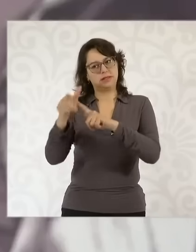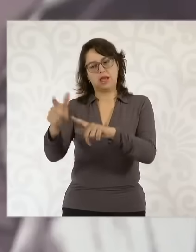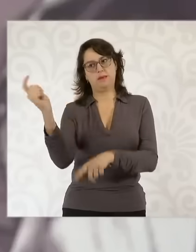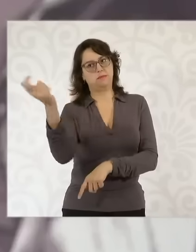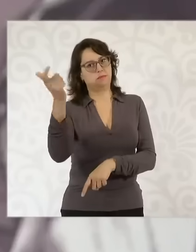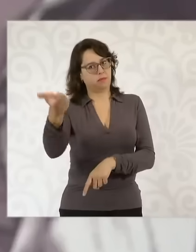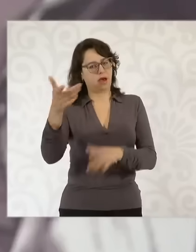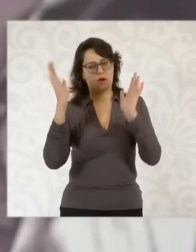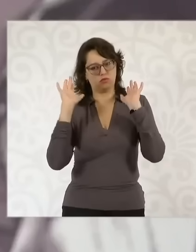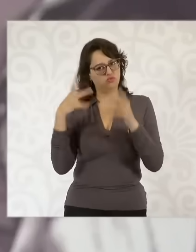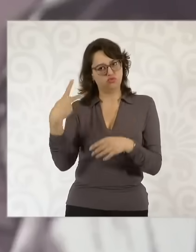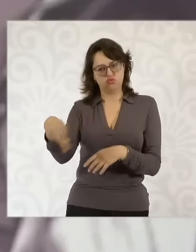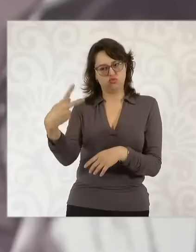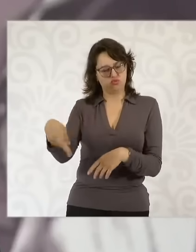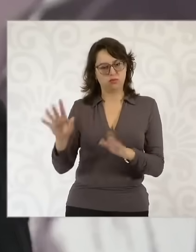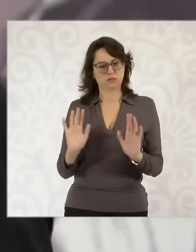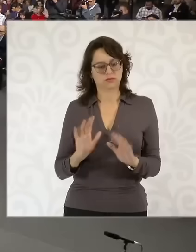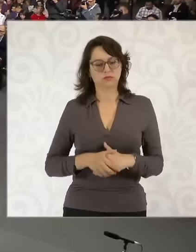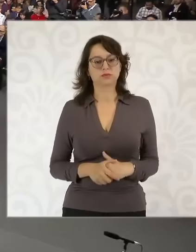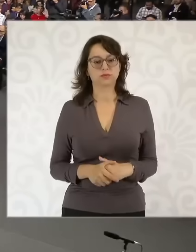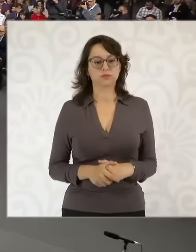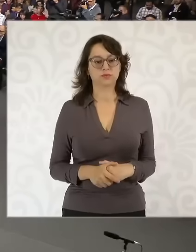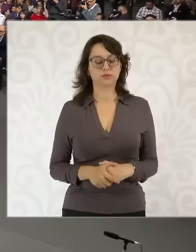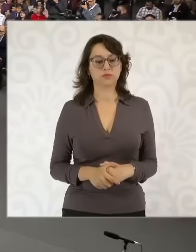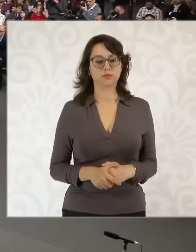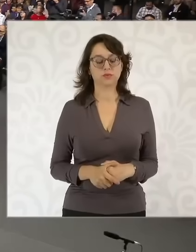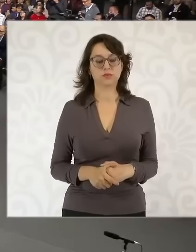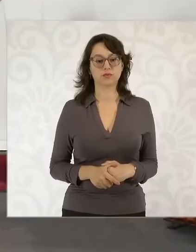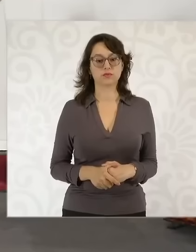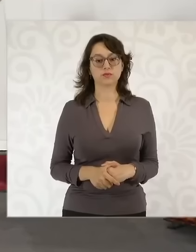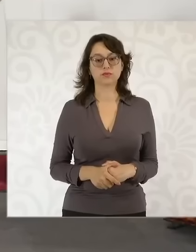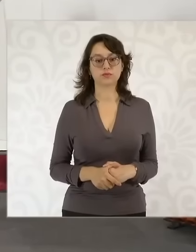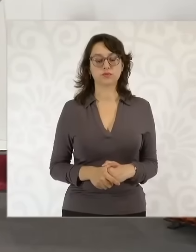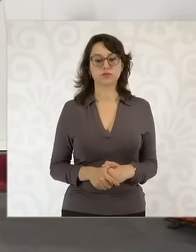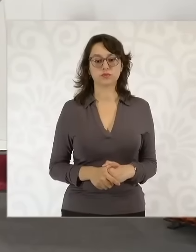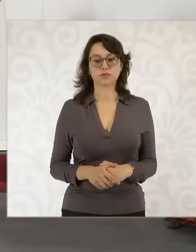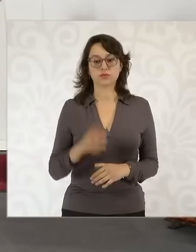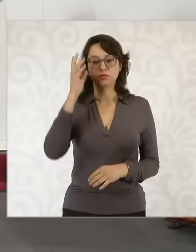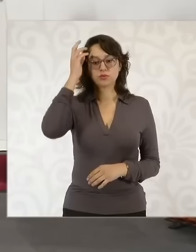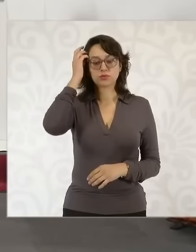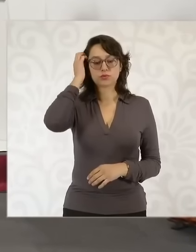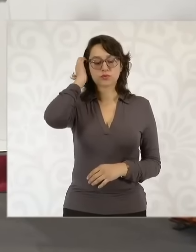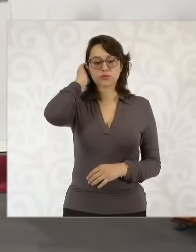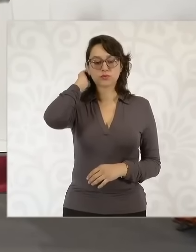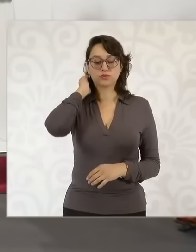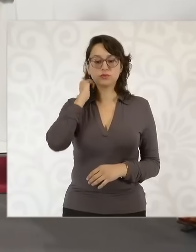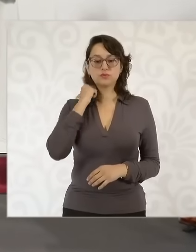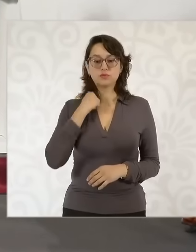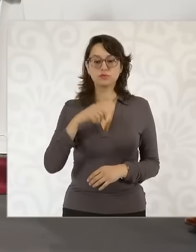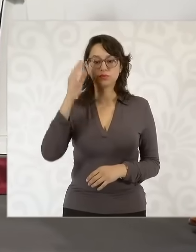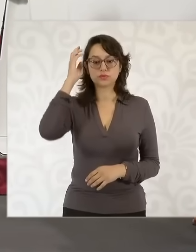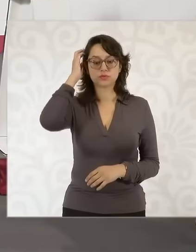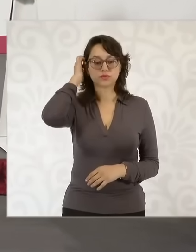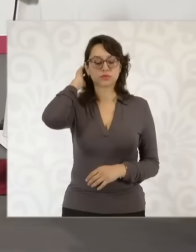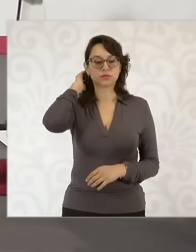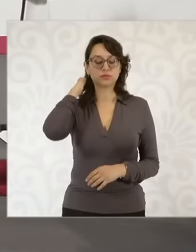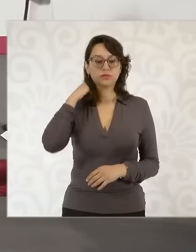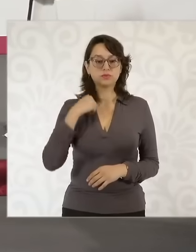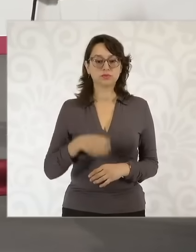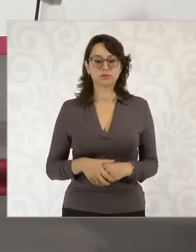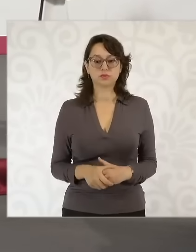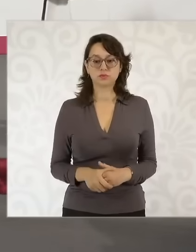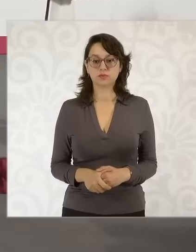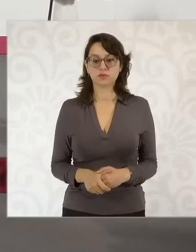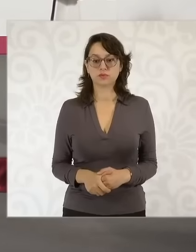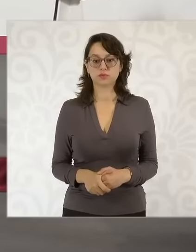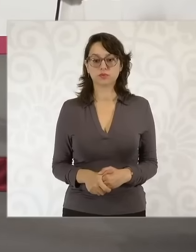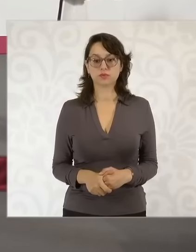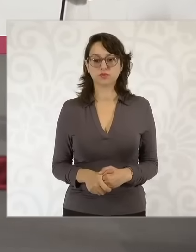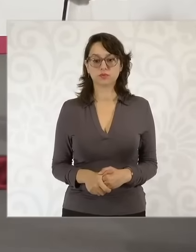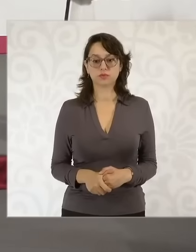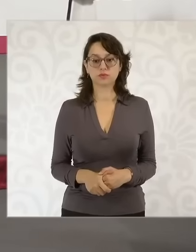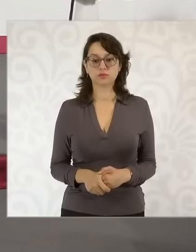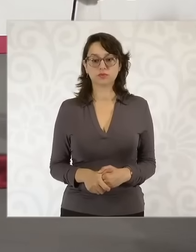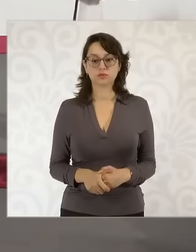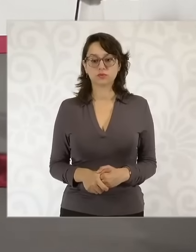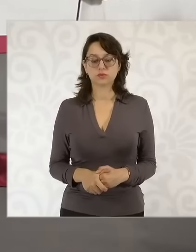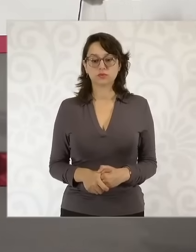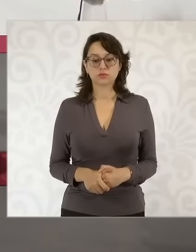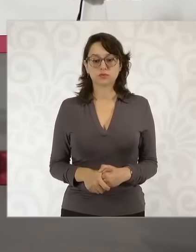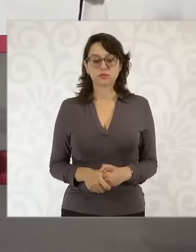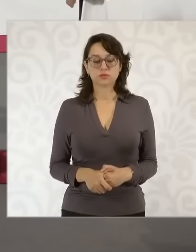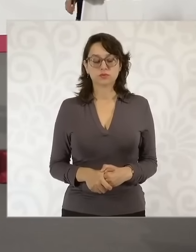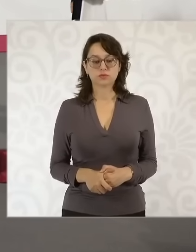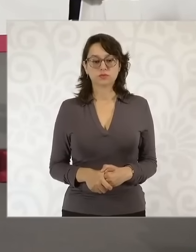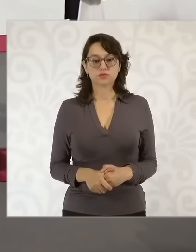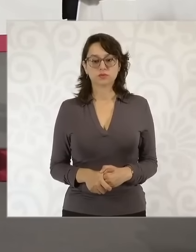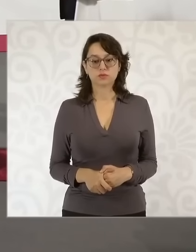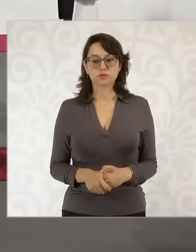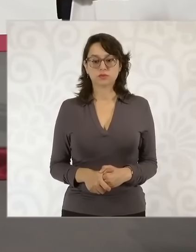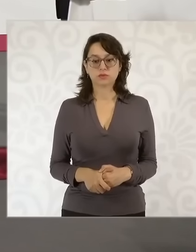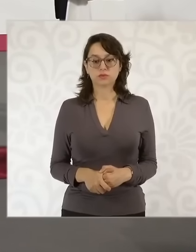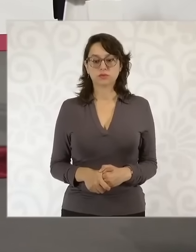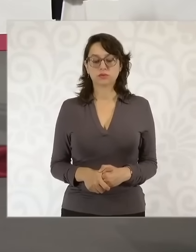con sus propios recursos. vuelven a repetir. Esto es muy importante lo que está pasando.